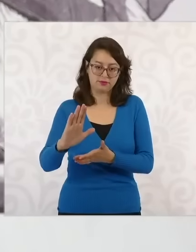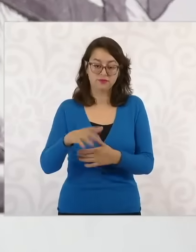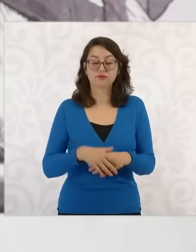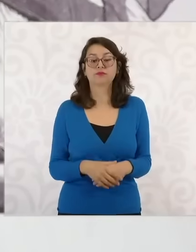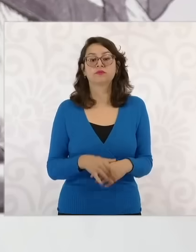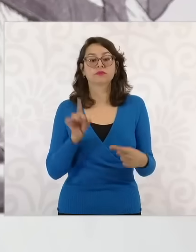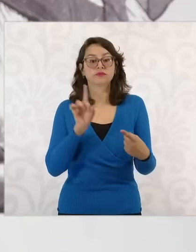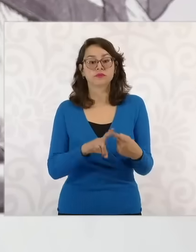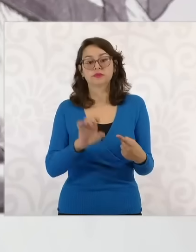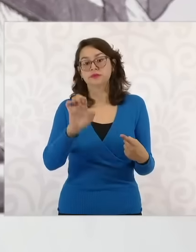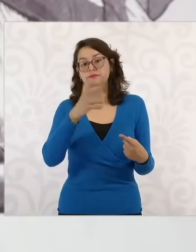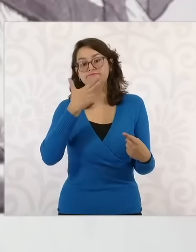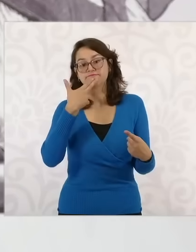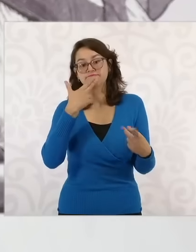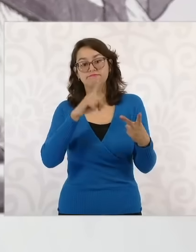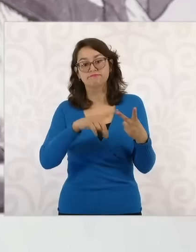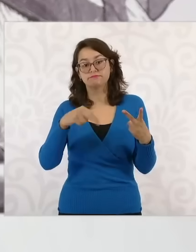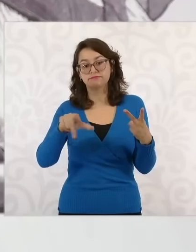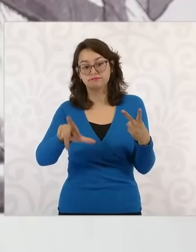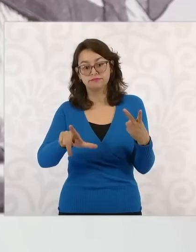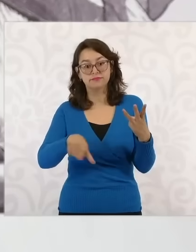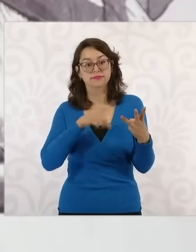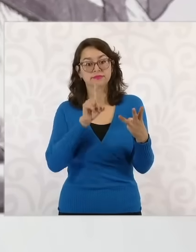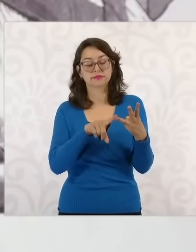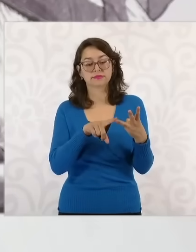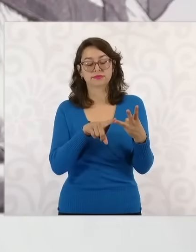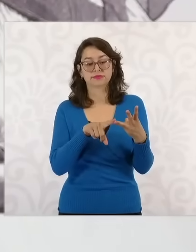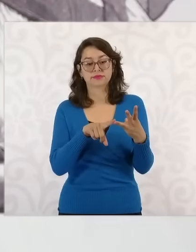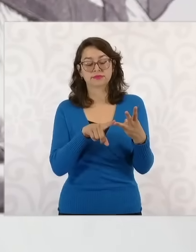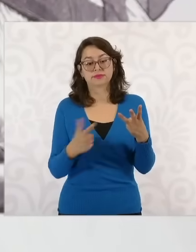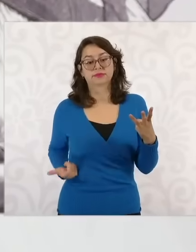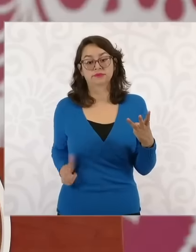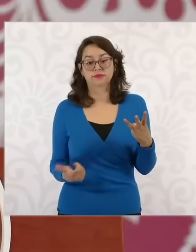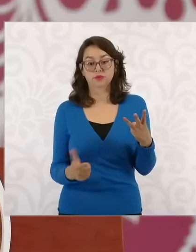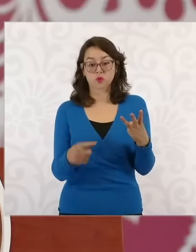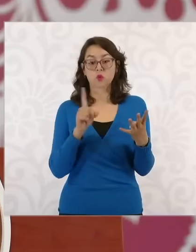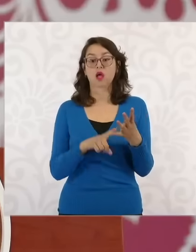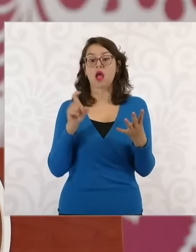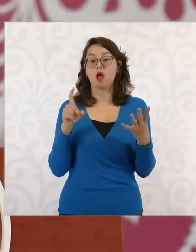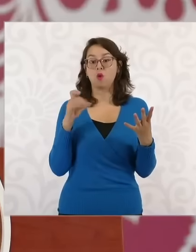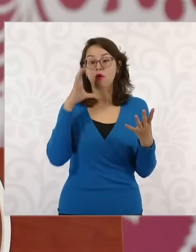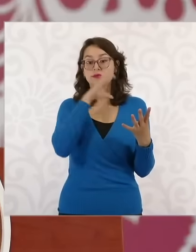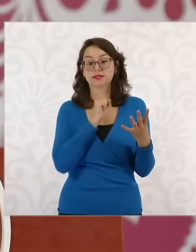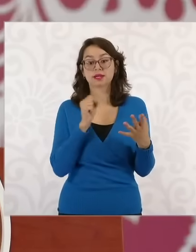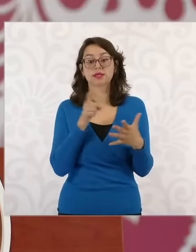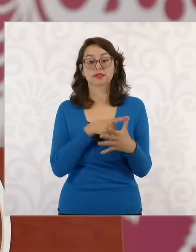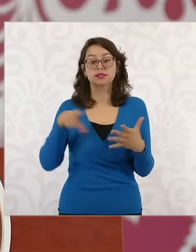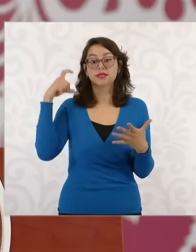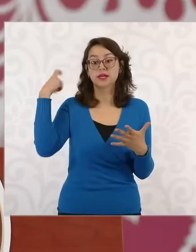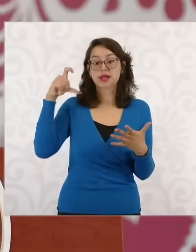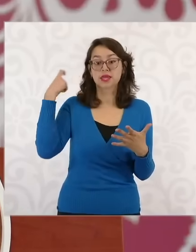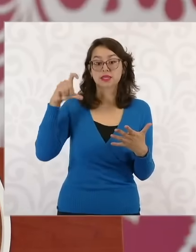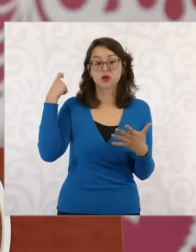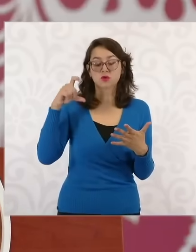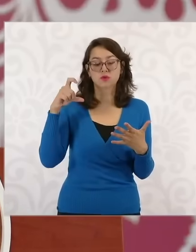en Chihuahua, Nuevo León, Guanajuato, Aguascalientes, Querétaro, ¿cuál me falta?